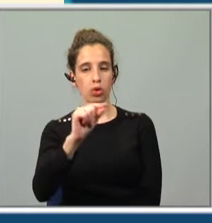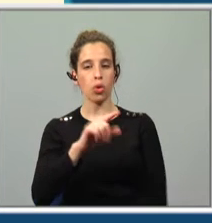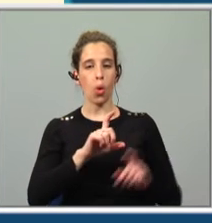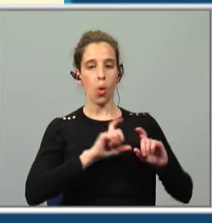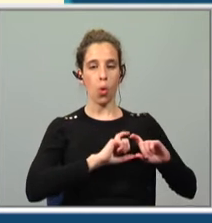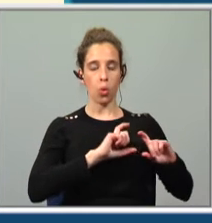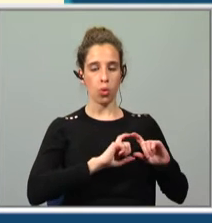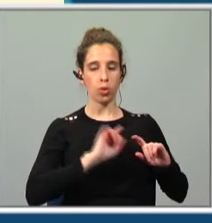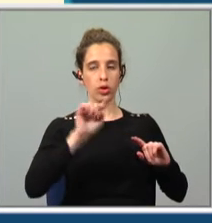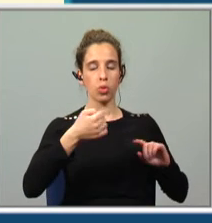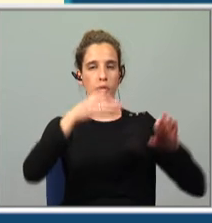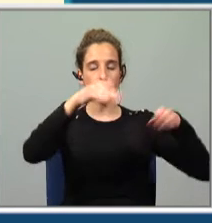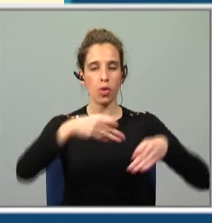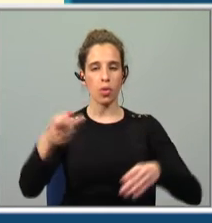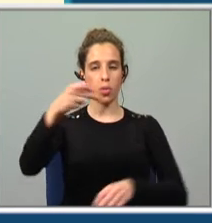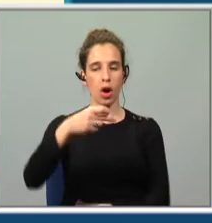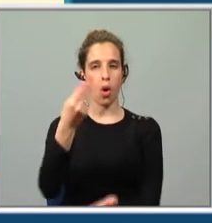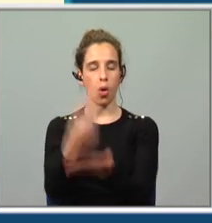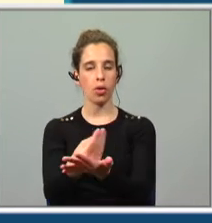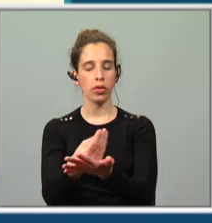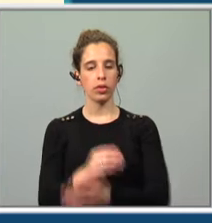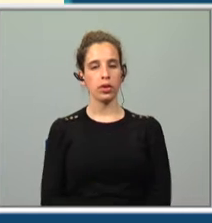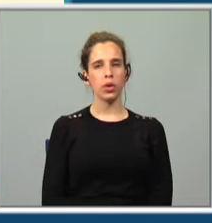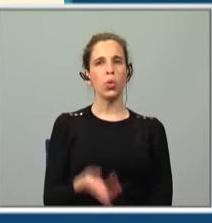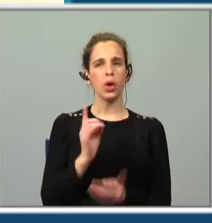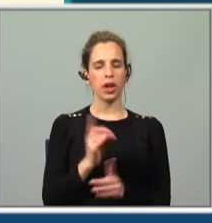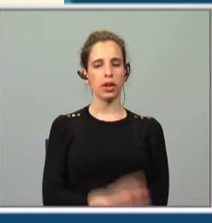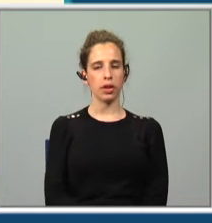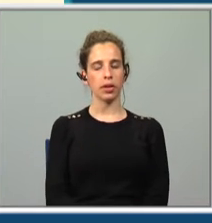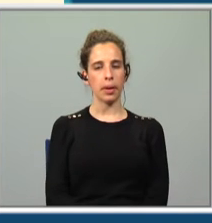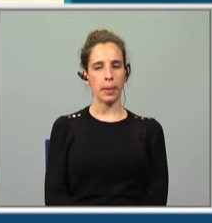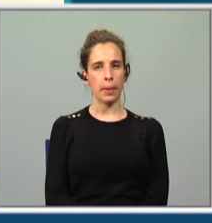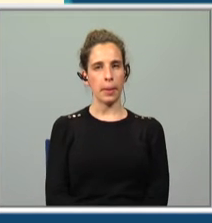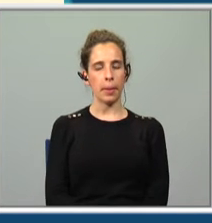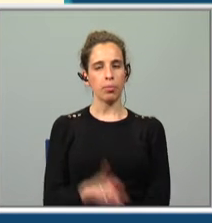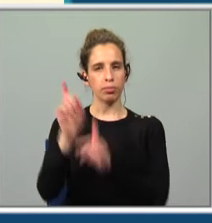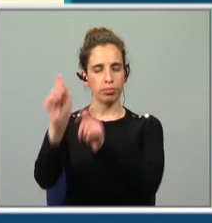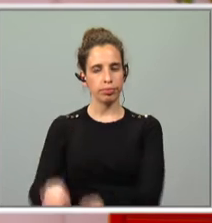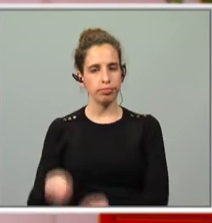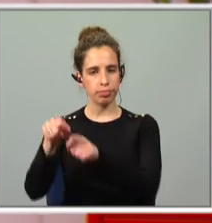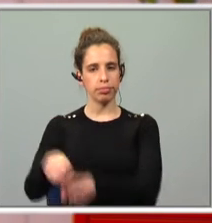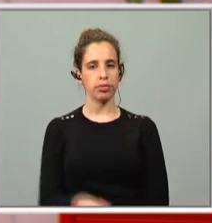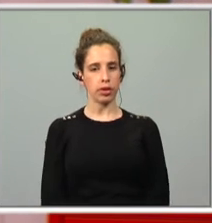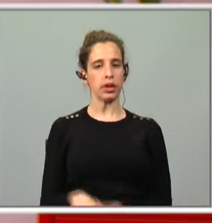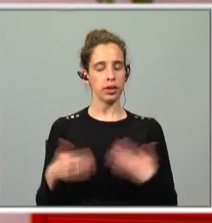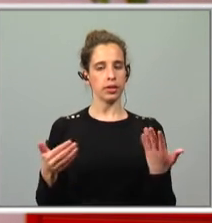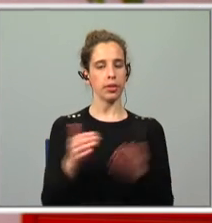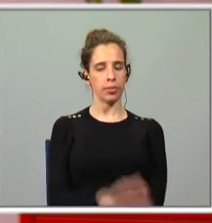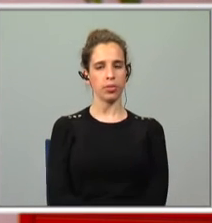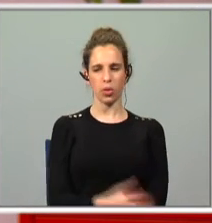final aparecia dos lá um objeto que era o que uma picareta hora um objeto assim 最後從那裡出現了一個物體，它是像這樣的物體多棒啊